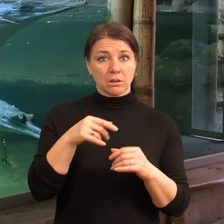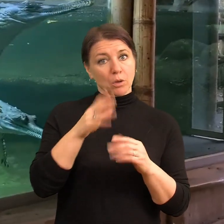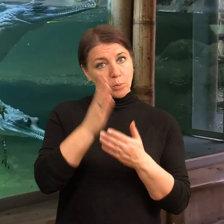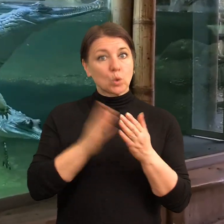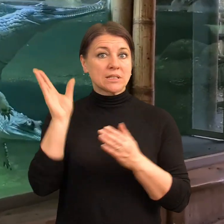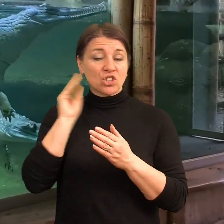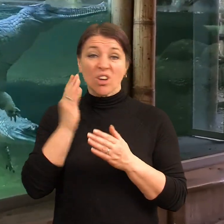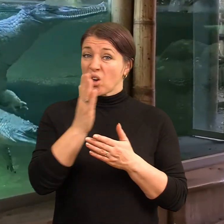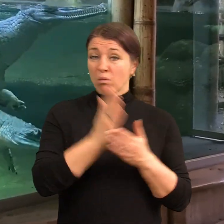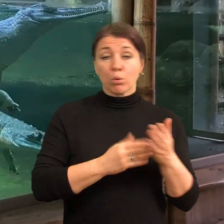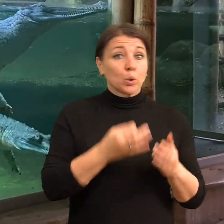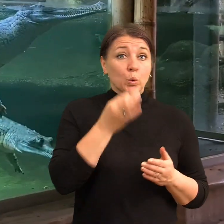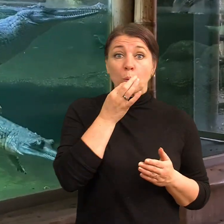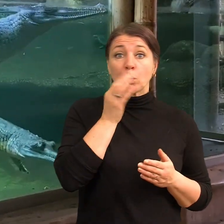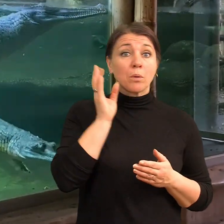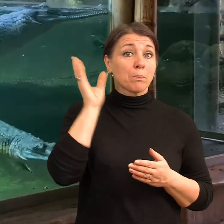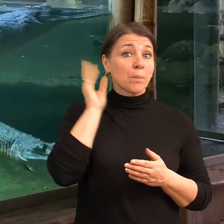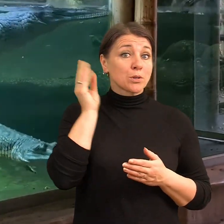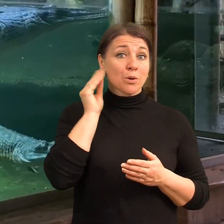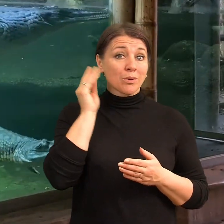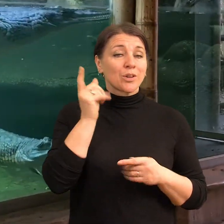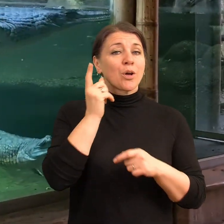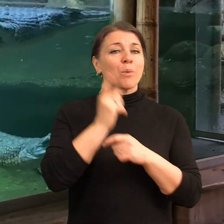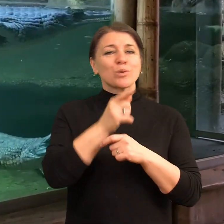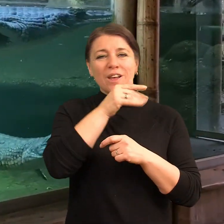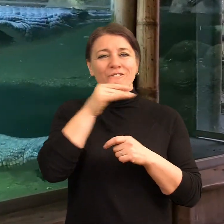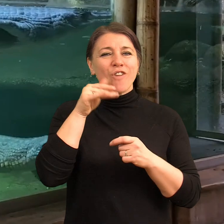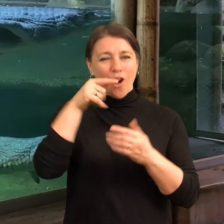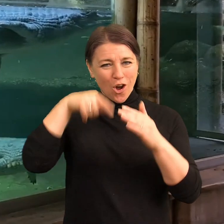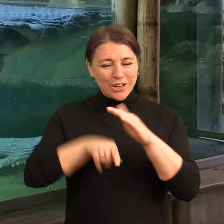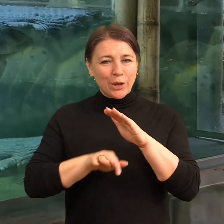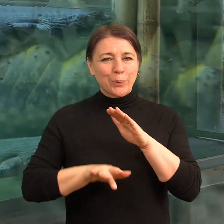Mnoho z nich je ale pro naše ucho neslyšitelných a šíří se vodou v podobě vibrací.